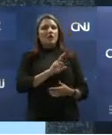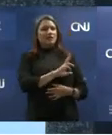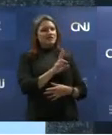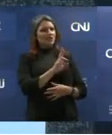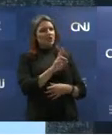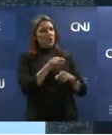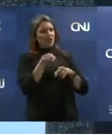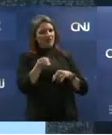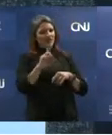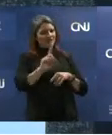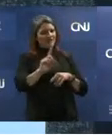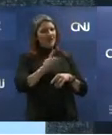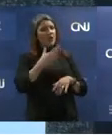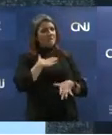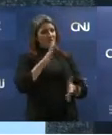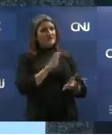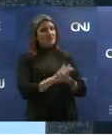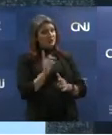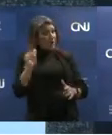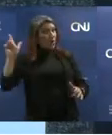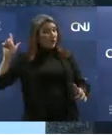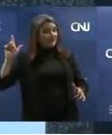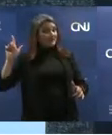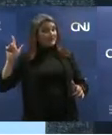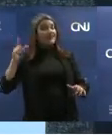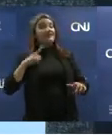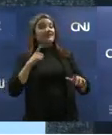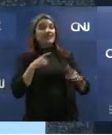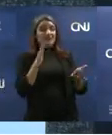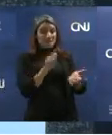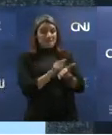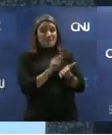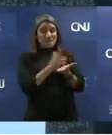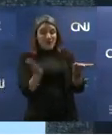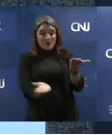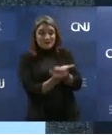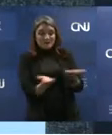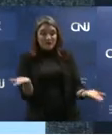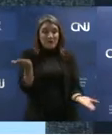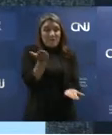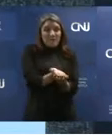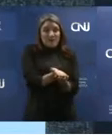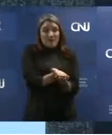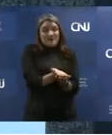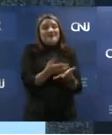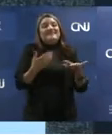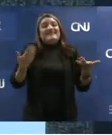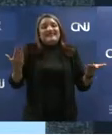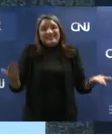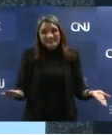Houve uma confusão na experiência. Então esse material didático vai servir inclusive para isso.